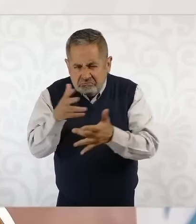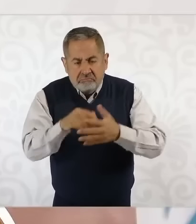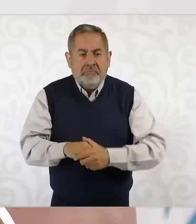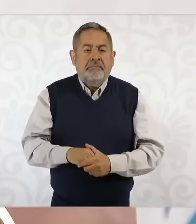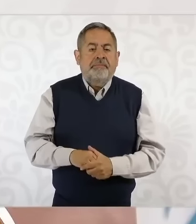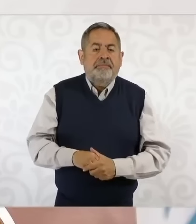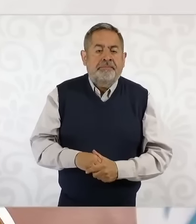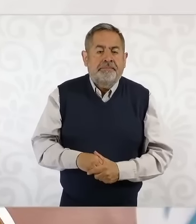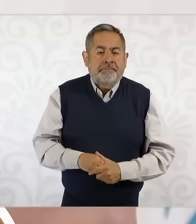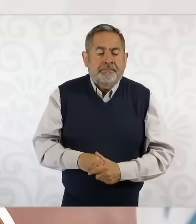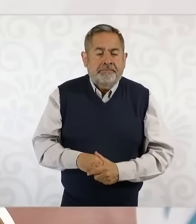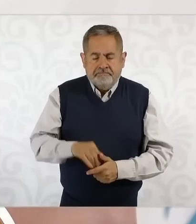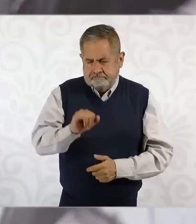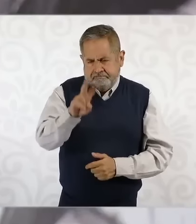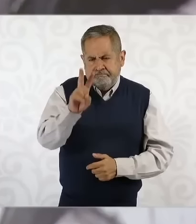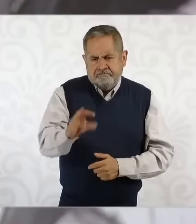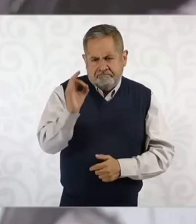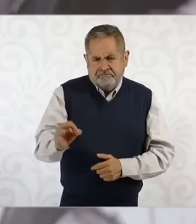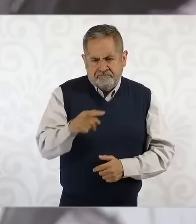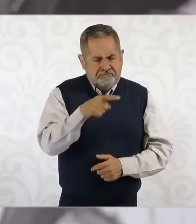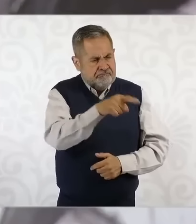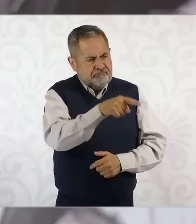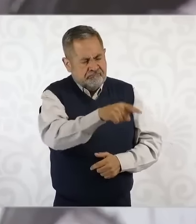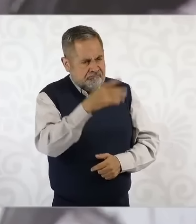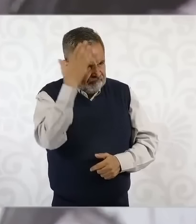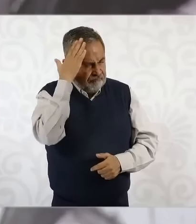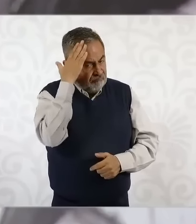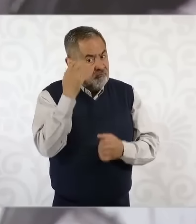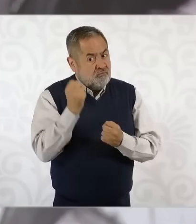es uno de los líderes regionales más fuertes que tiene que tiene el grupo delictivo.